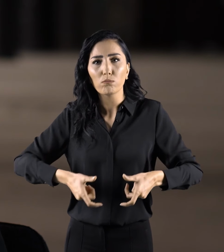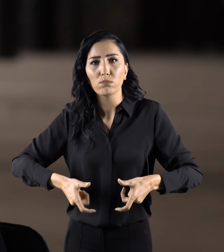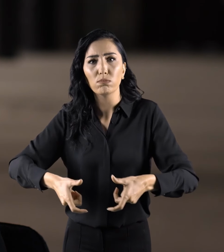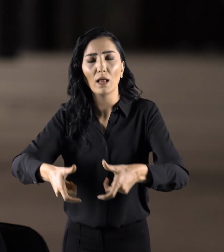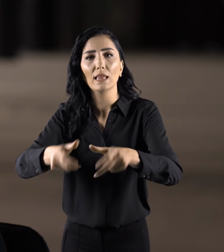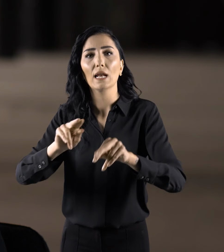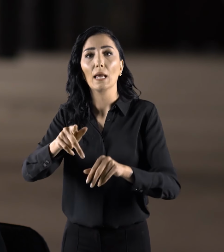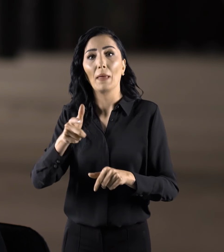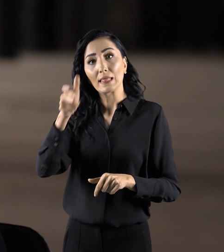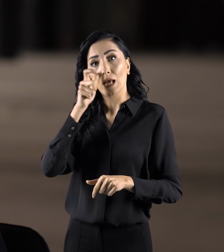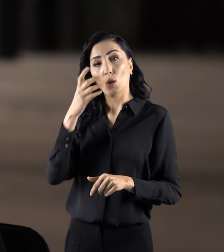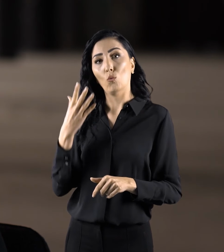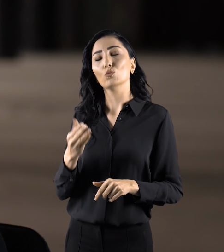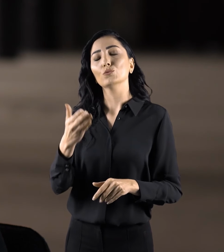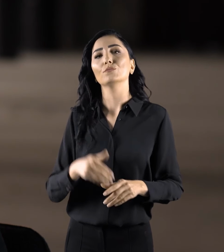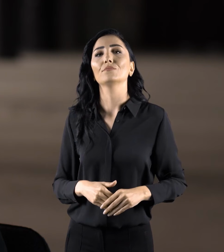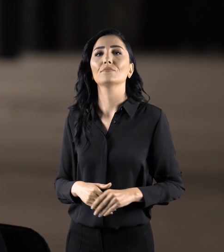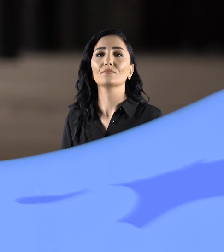küçük su kanalları gibi yerlerden uzak tutun.